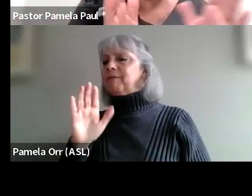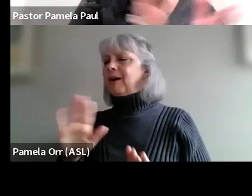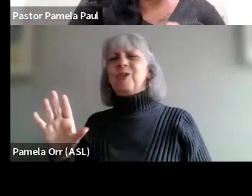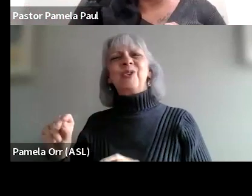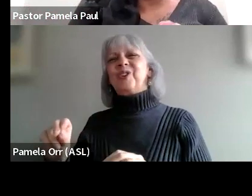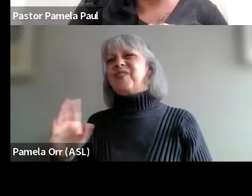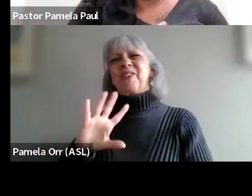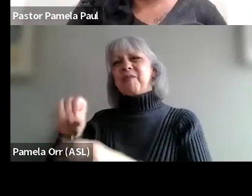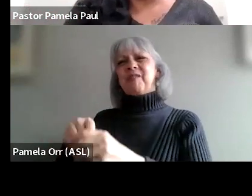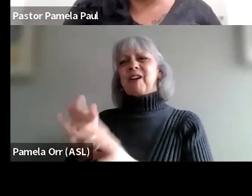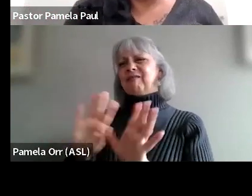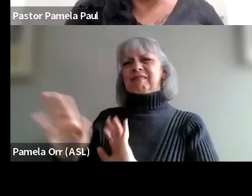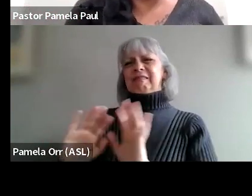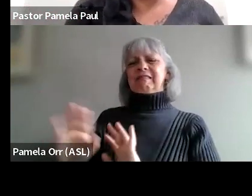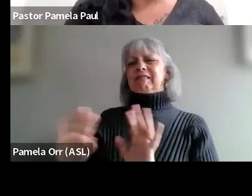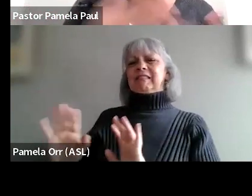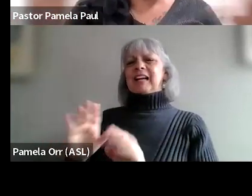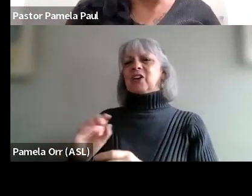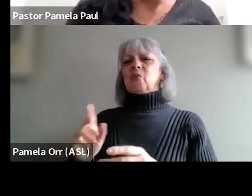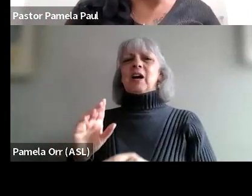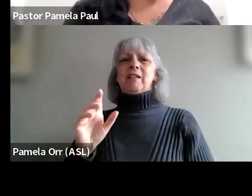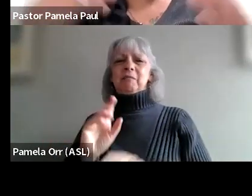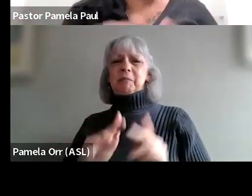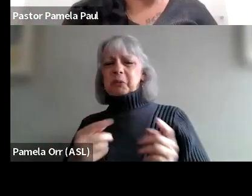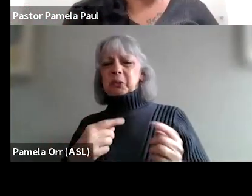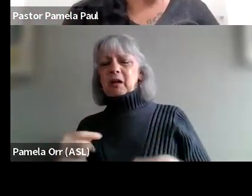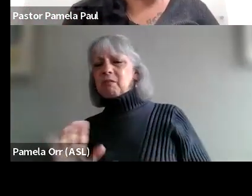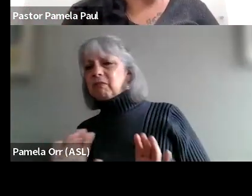No quiero que nadie hable con ellos".